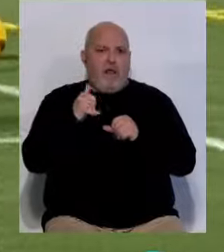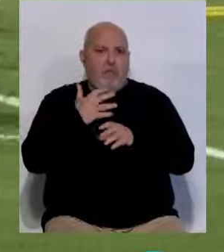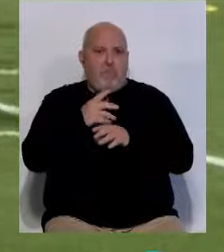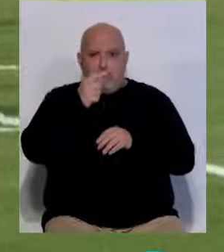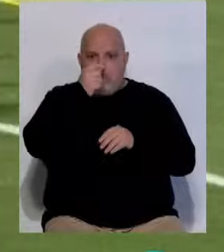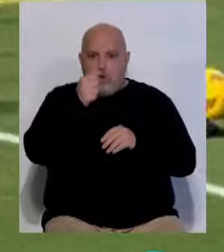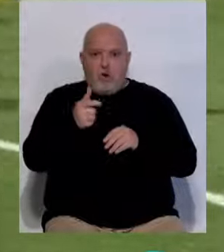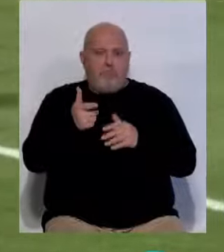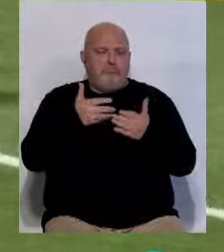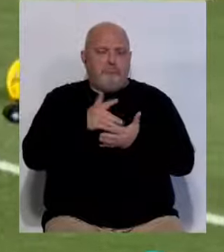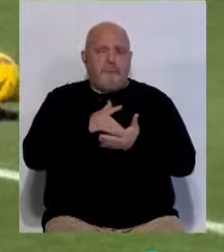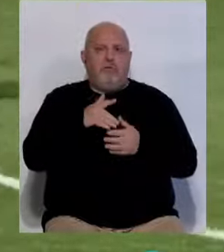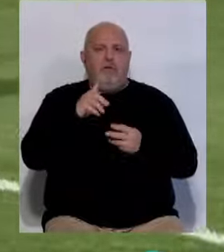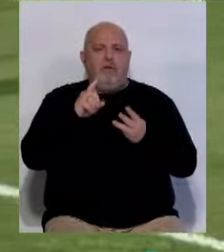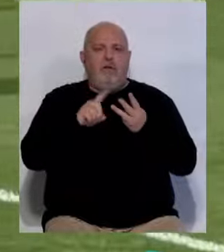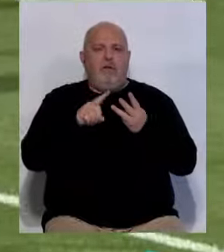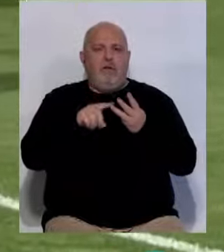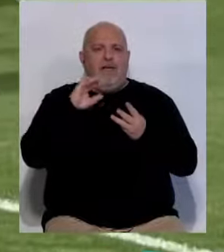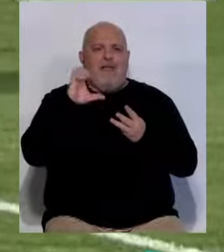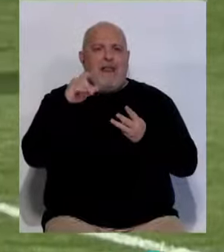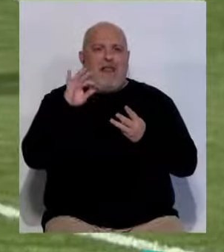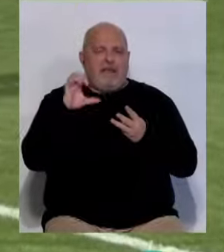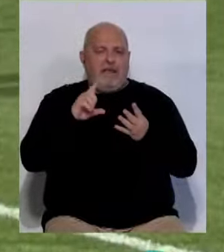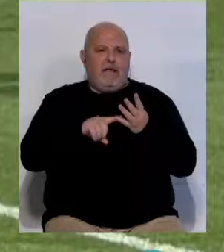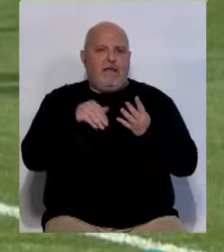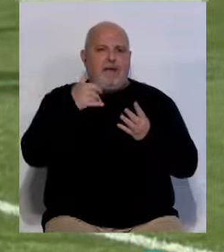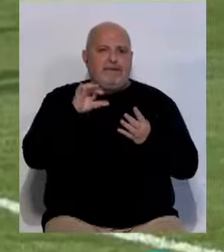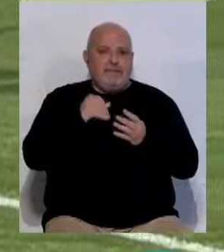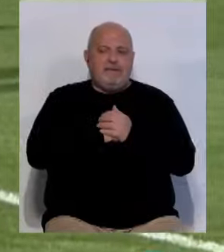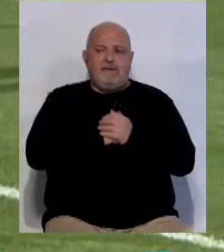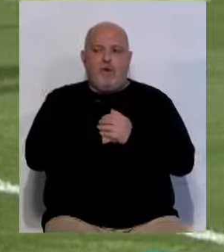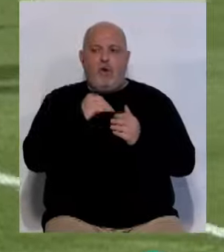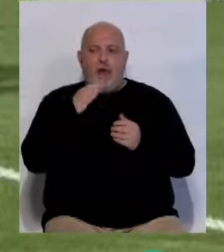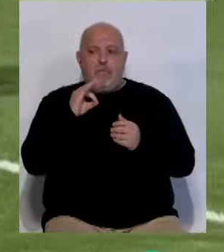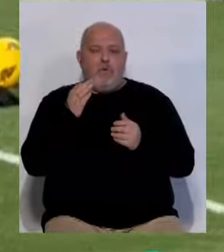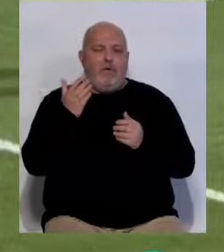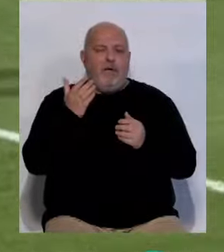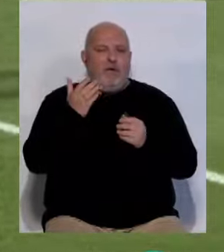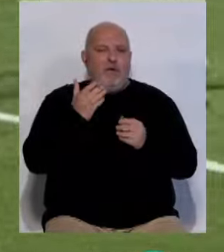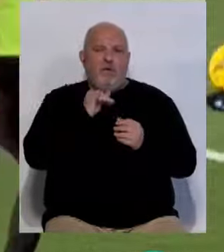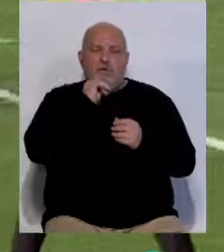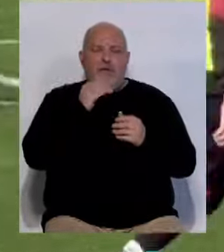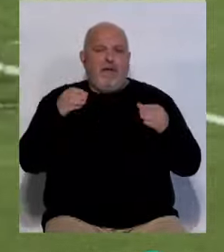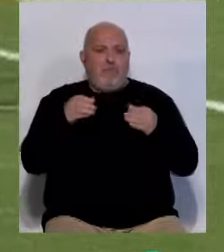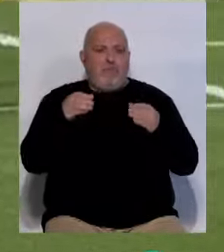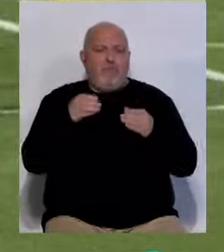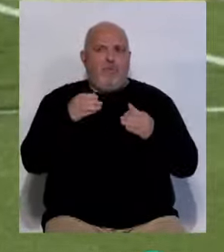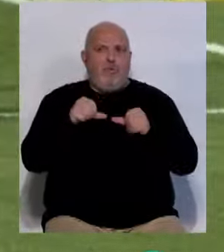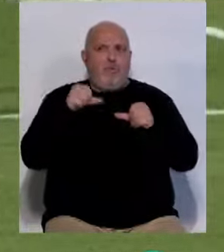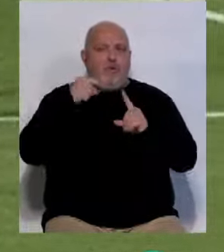al cadi tenemos que recuperar todavía el nivel de Escalante tenemos que recuperar Darwin machi tenemos recuperado campo es que tenemos una plantilla que ha dado un nivel muy bajo Con